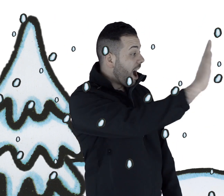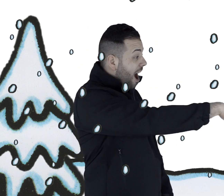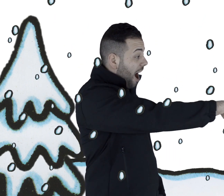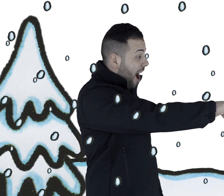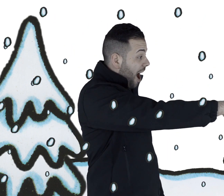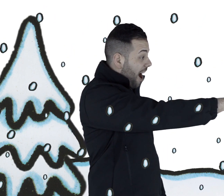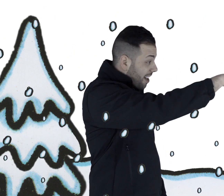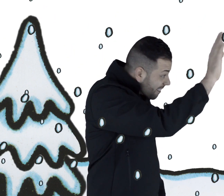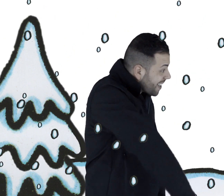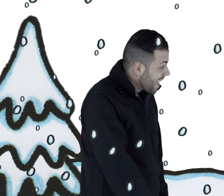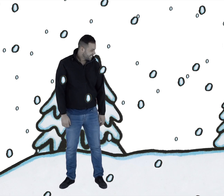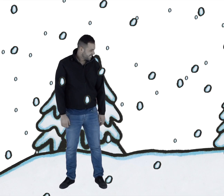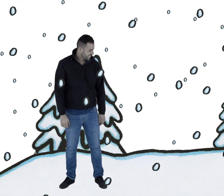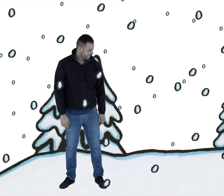ehi ! venite !